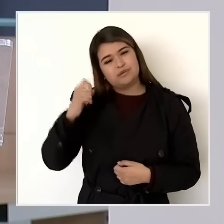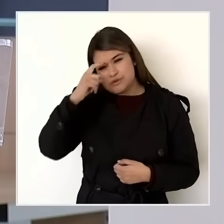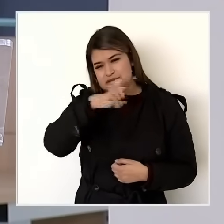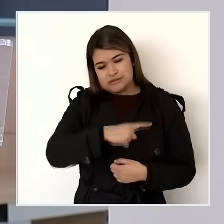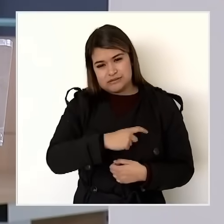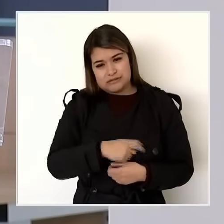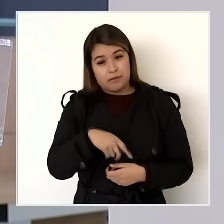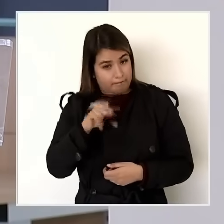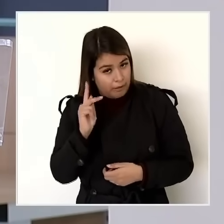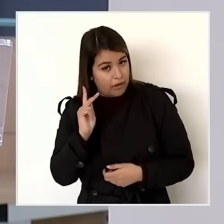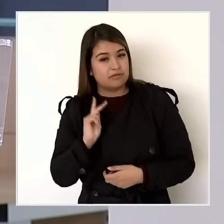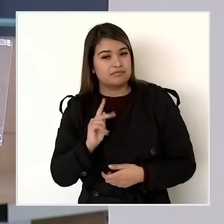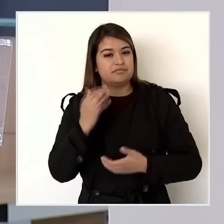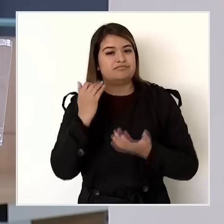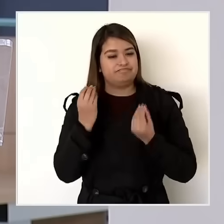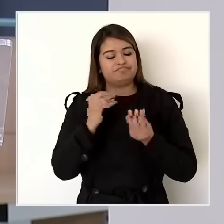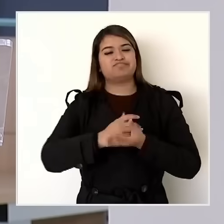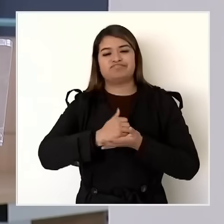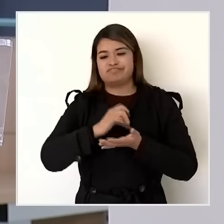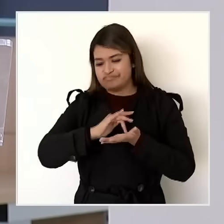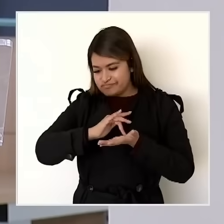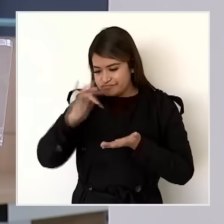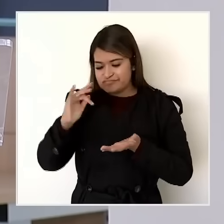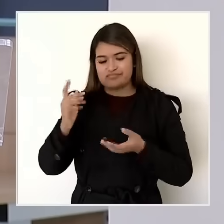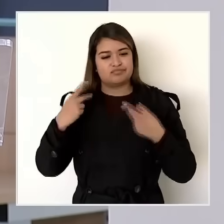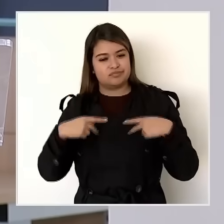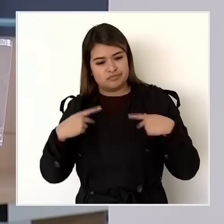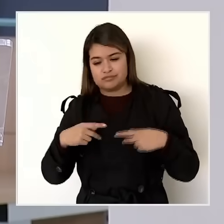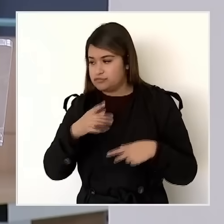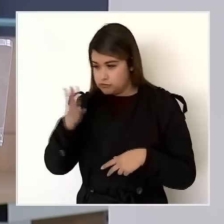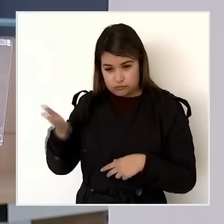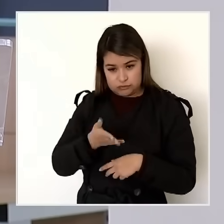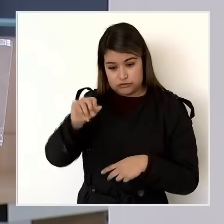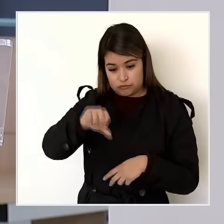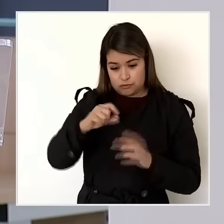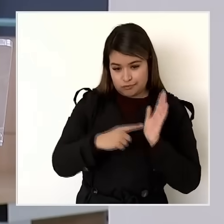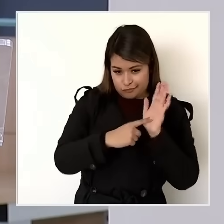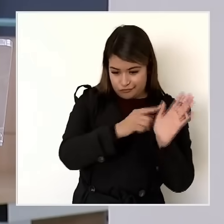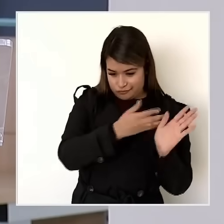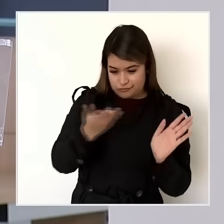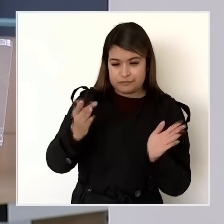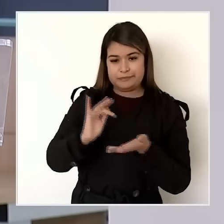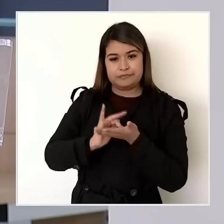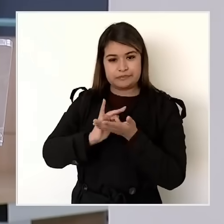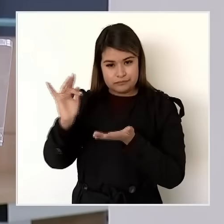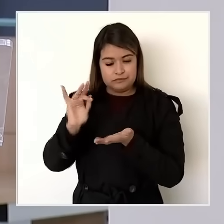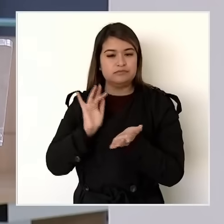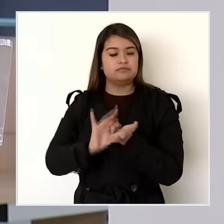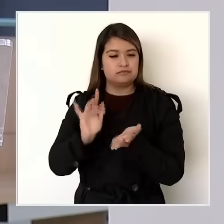en el caso marino la secretaria de Marina, de las aduanas en los puertos y en el caso de las